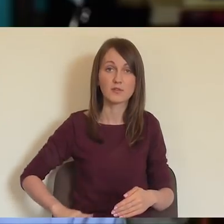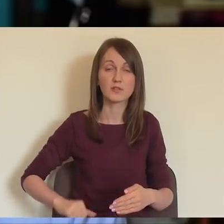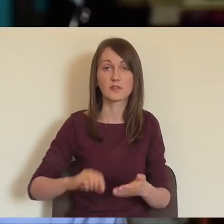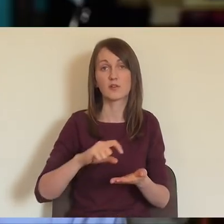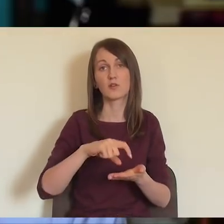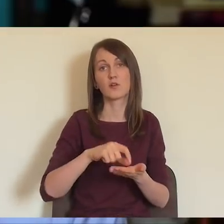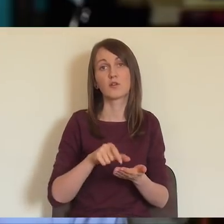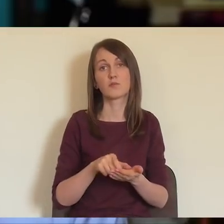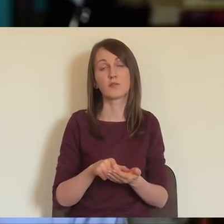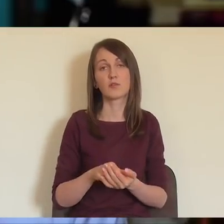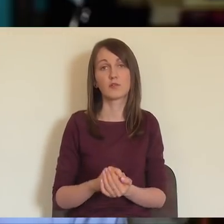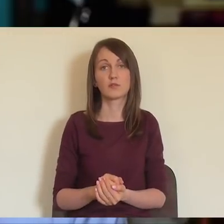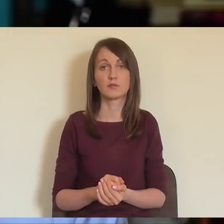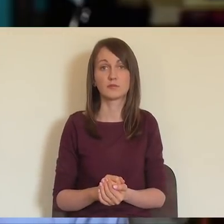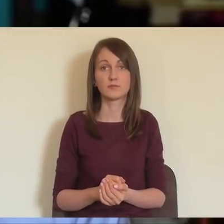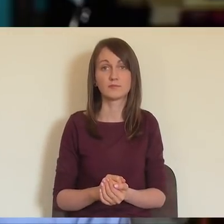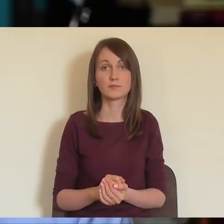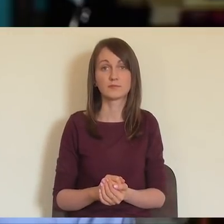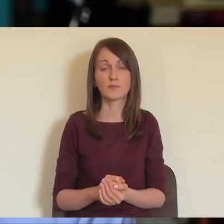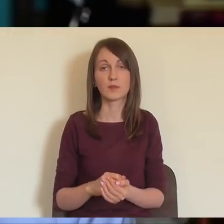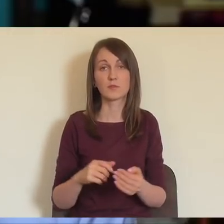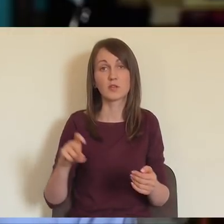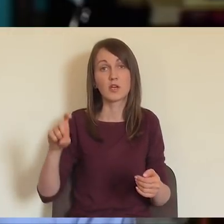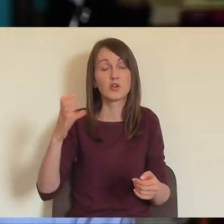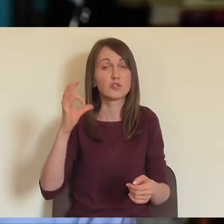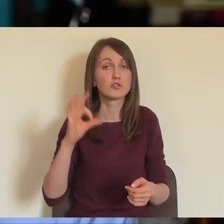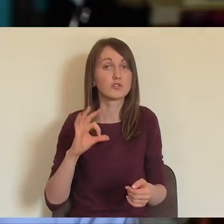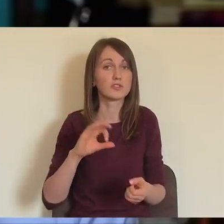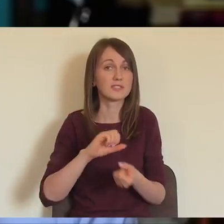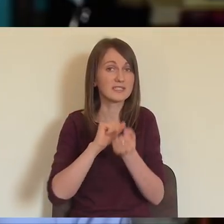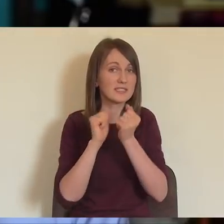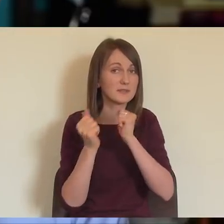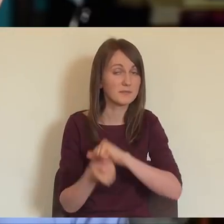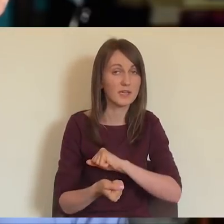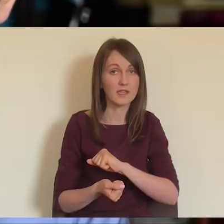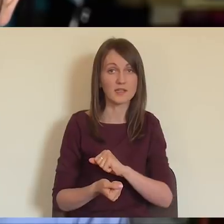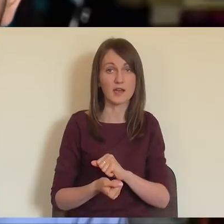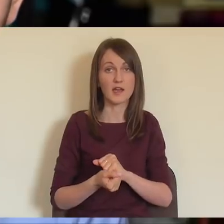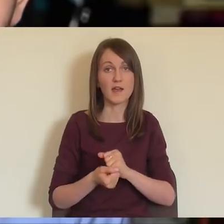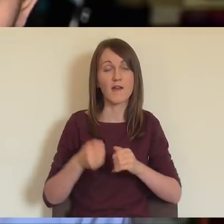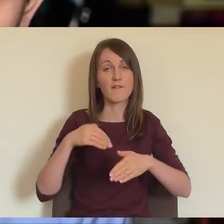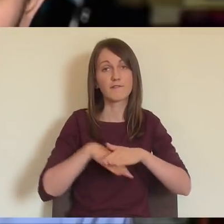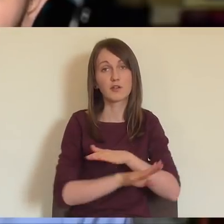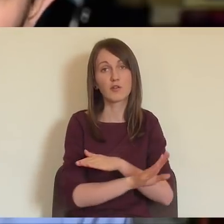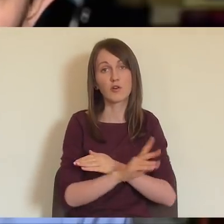jak coś się zmienia we mnie, że z Jezusem wychodzę poza grób.